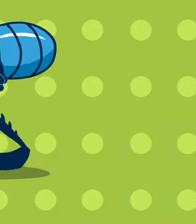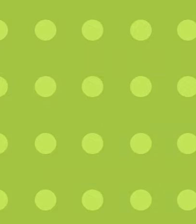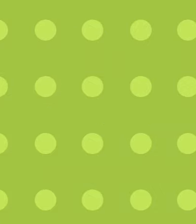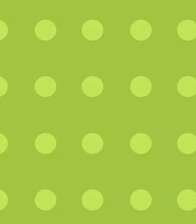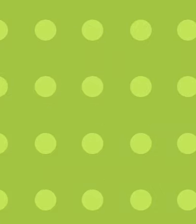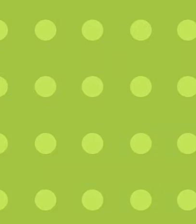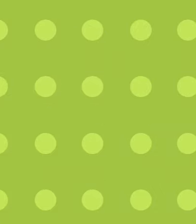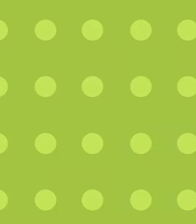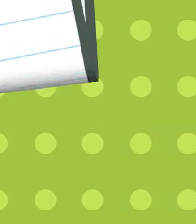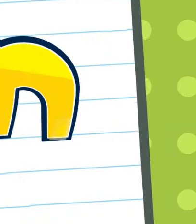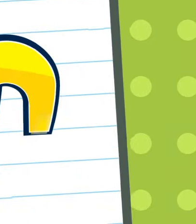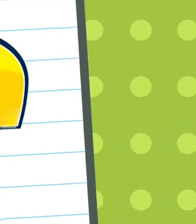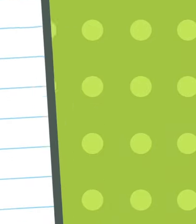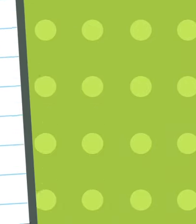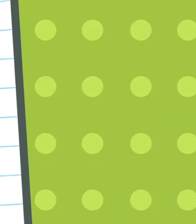(XILOFONE) Bob Zoom